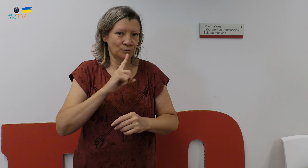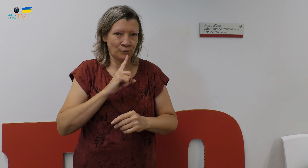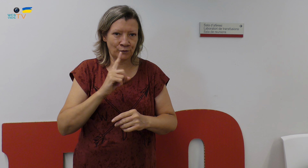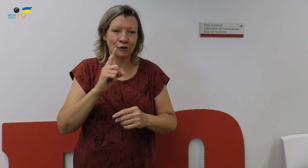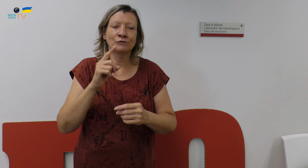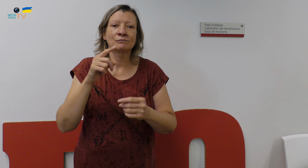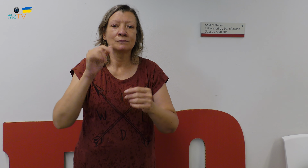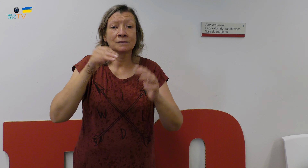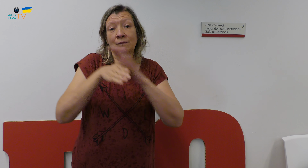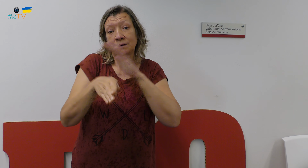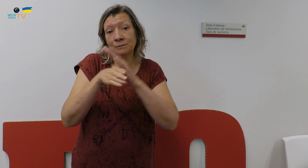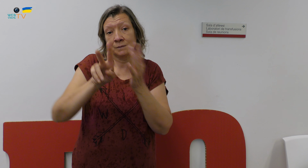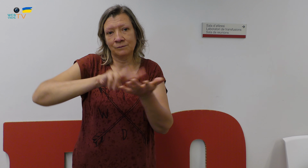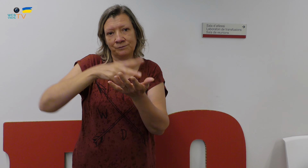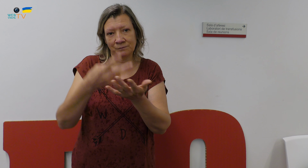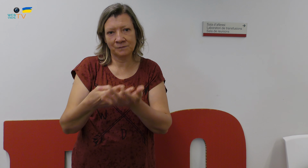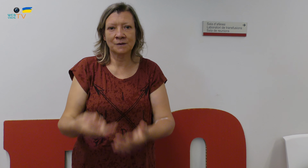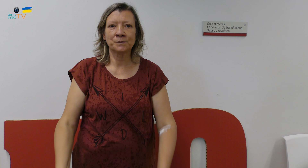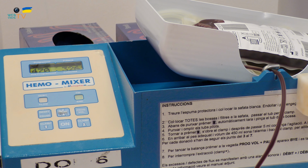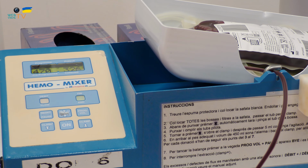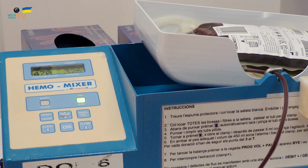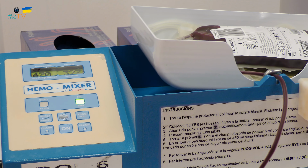A més a més, avui hi havia intèrpret.